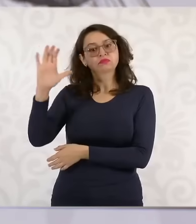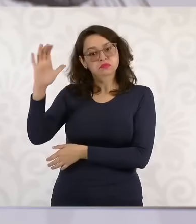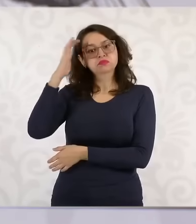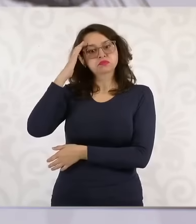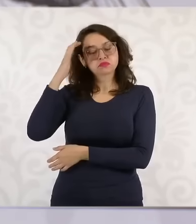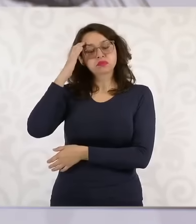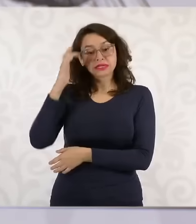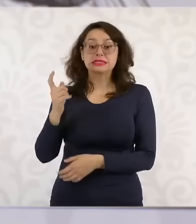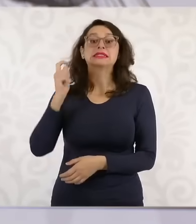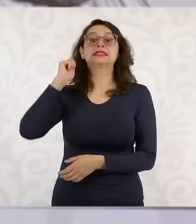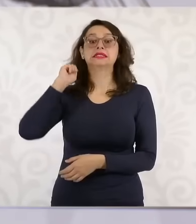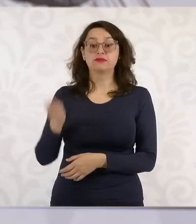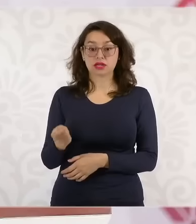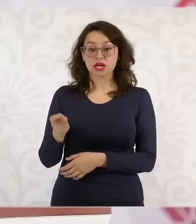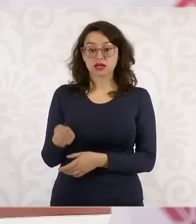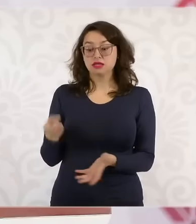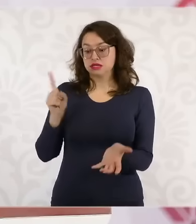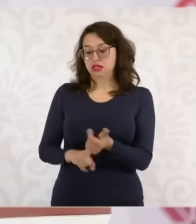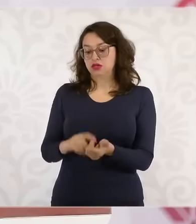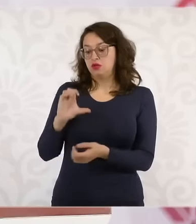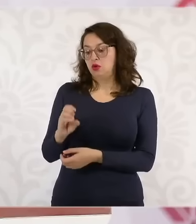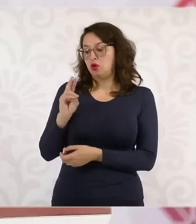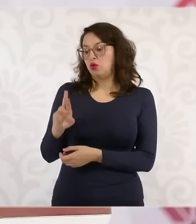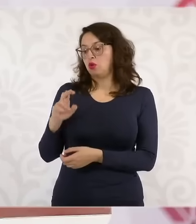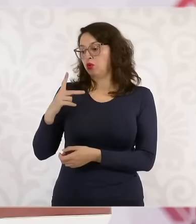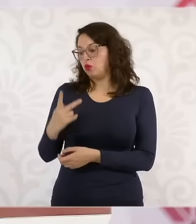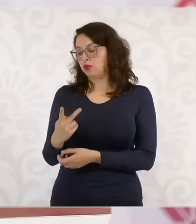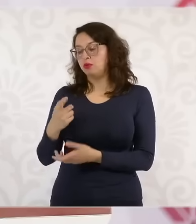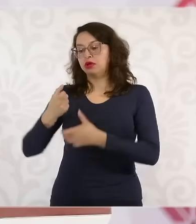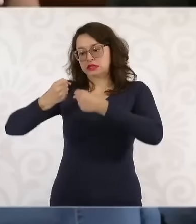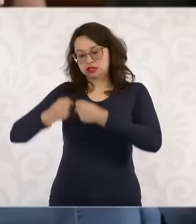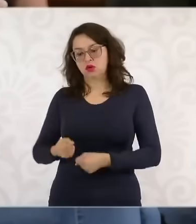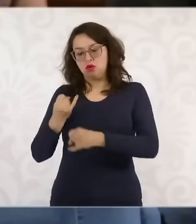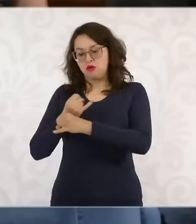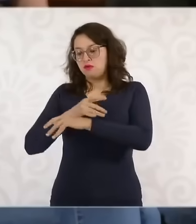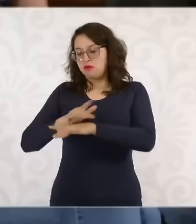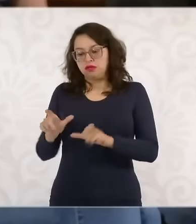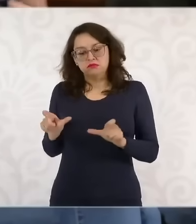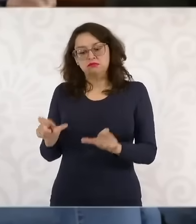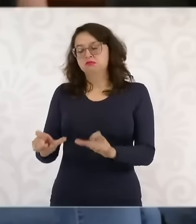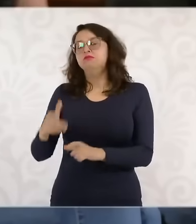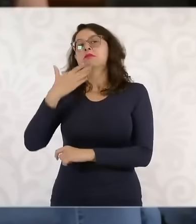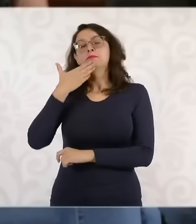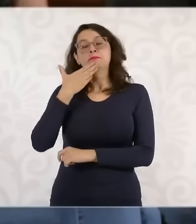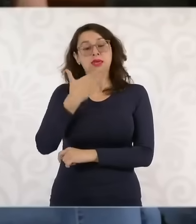los procesos a los que se refiere la seguridad, pues va bien, porque nosotros siempre necesitamos